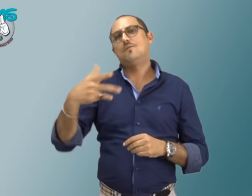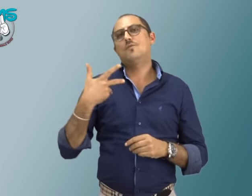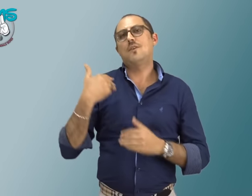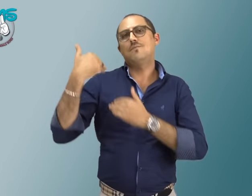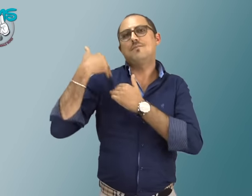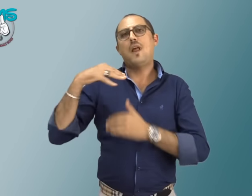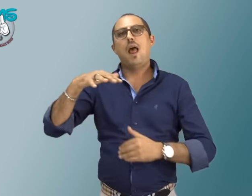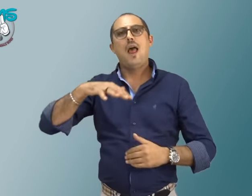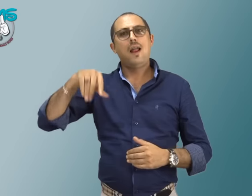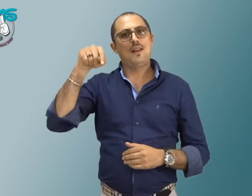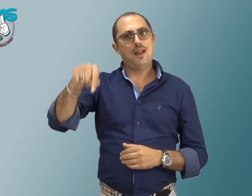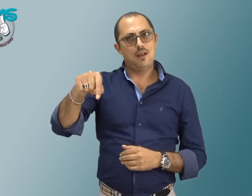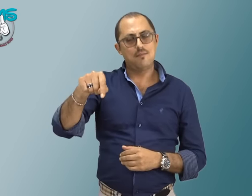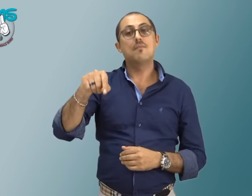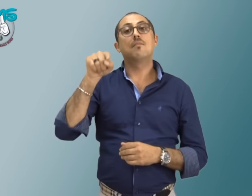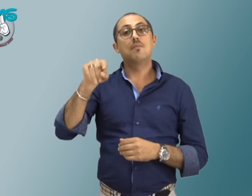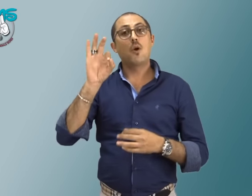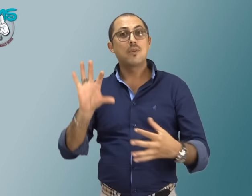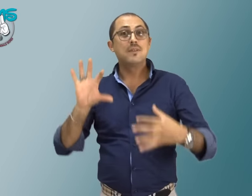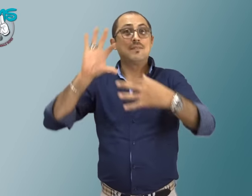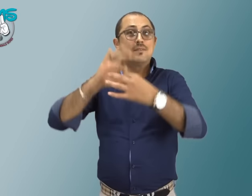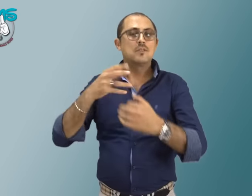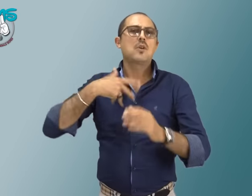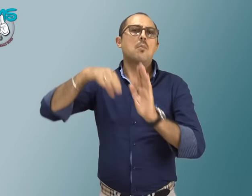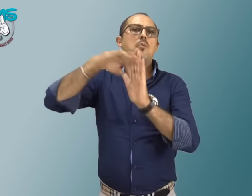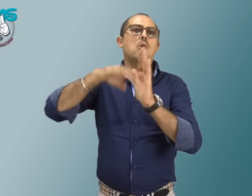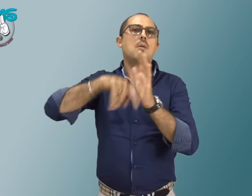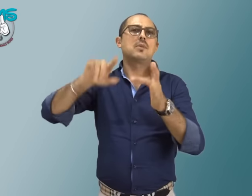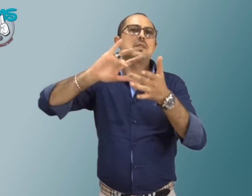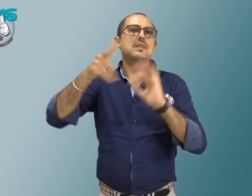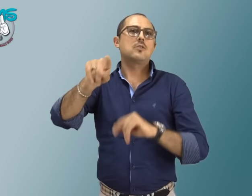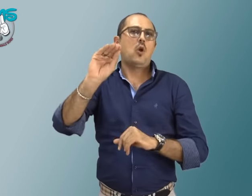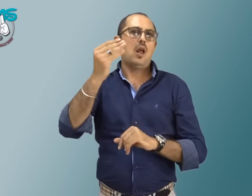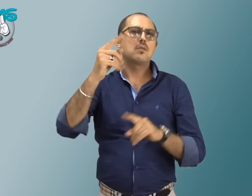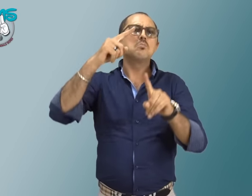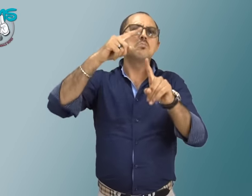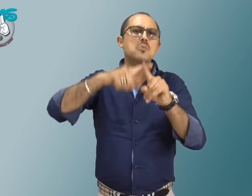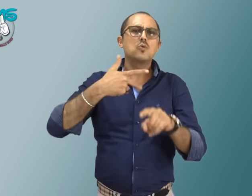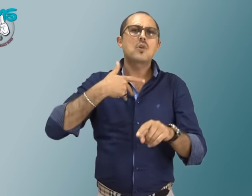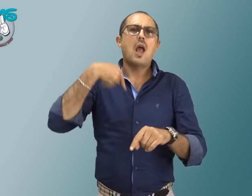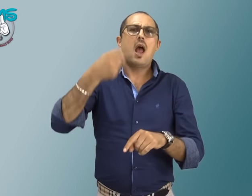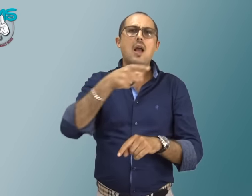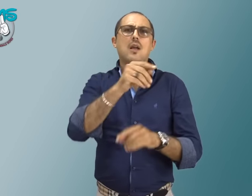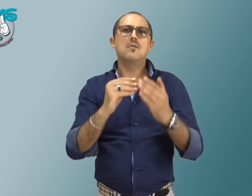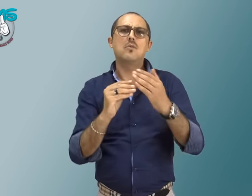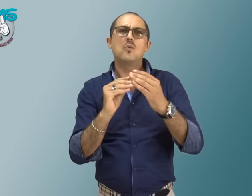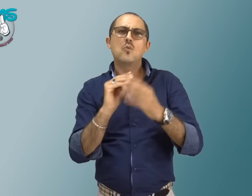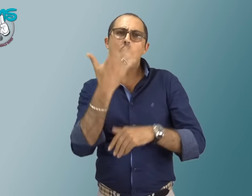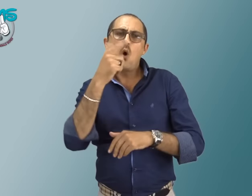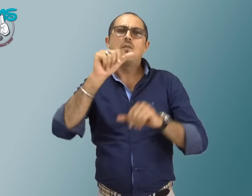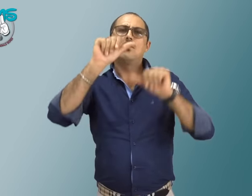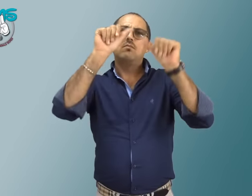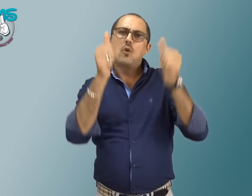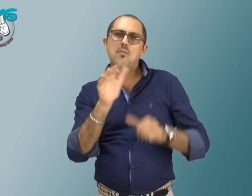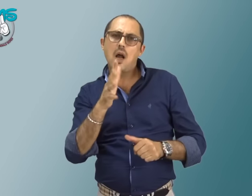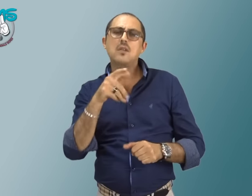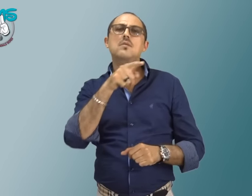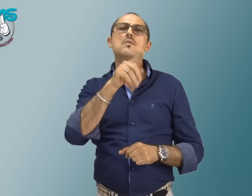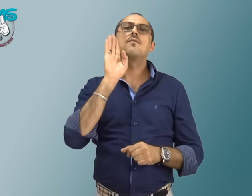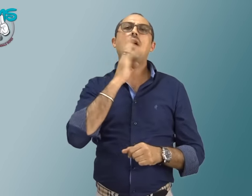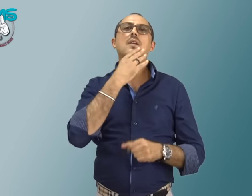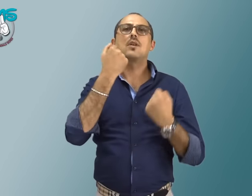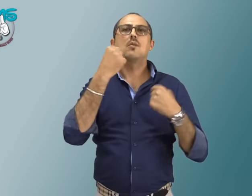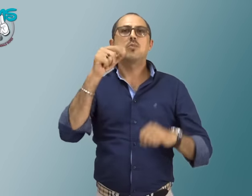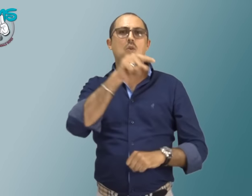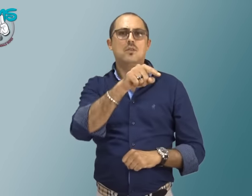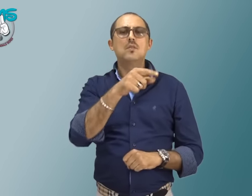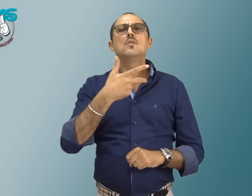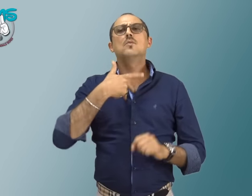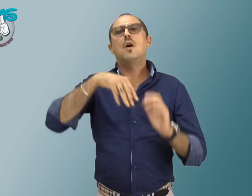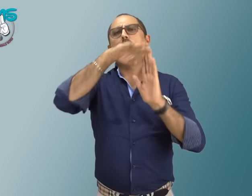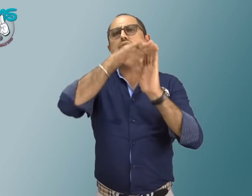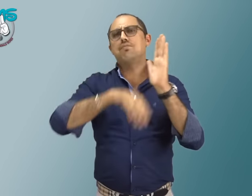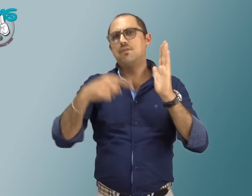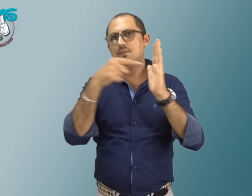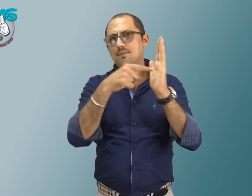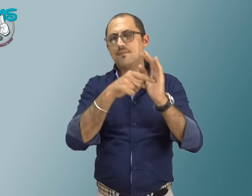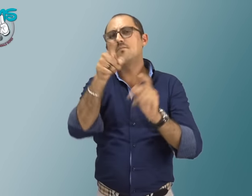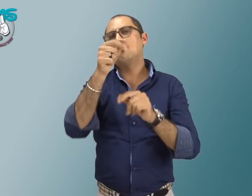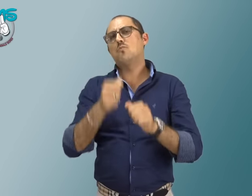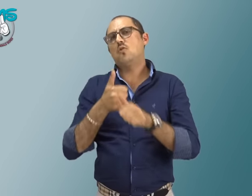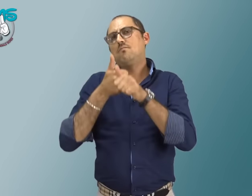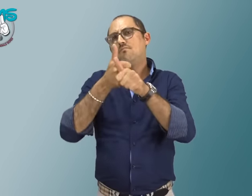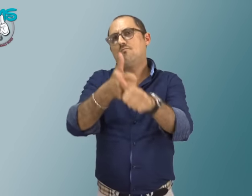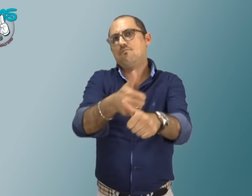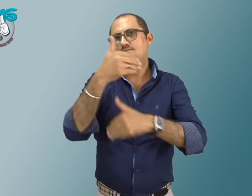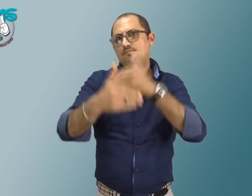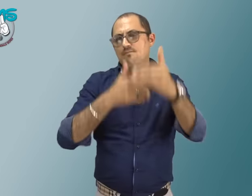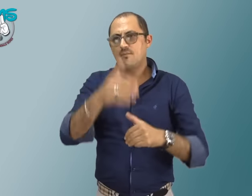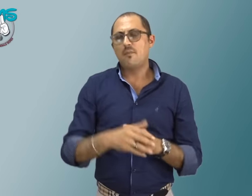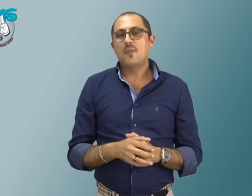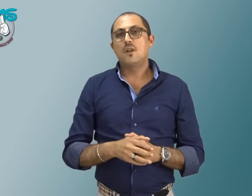del responsabile di quell'area, sul sito ENS anche la nuova pagina della GMS potete seguirlo per procedere.